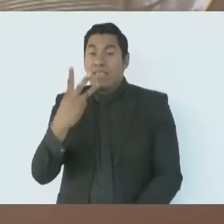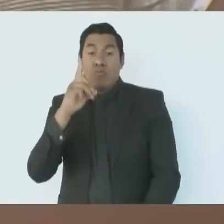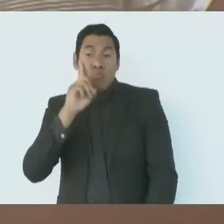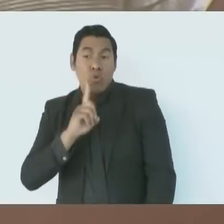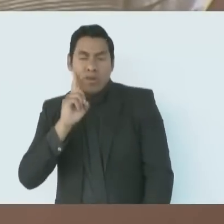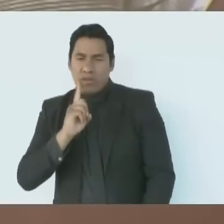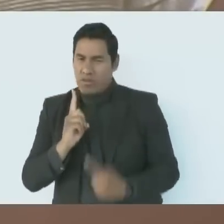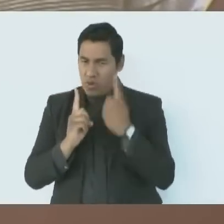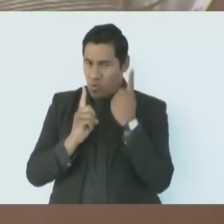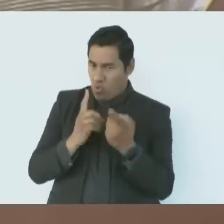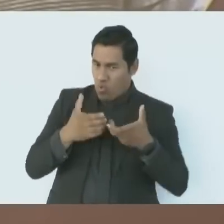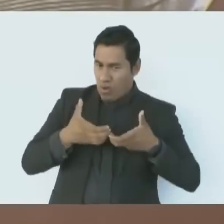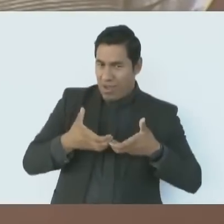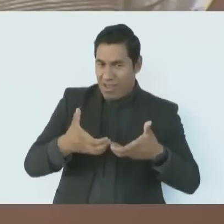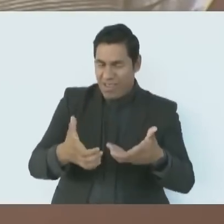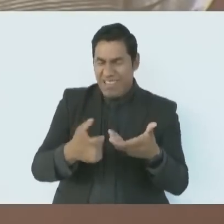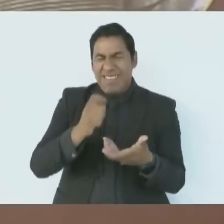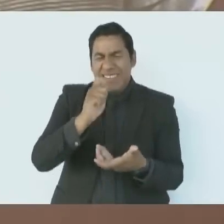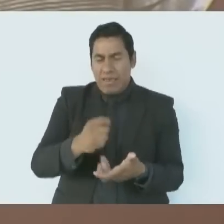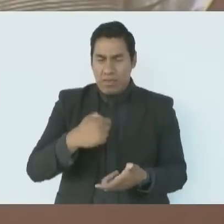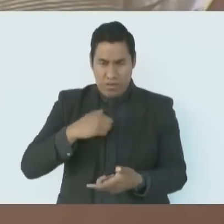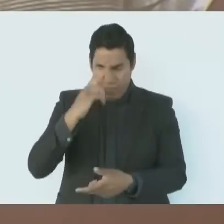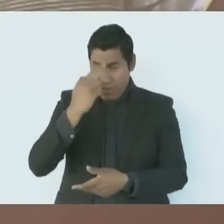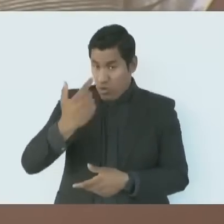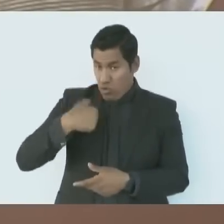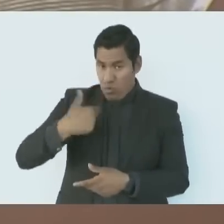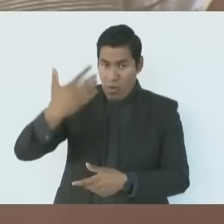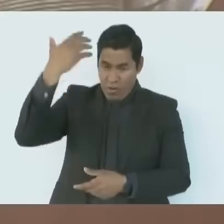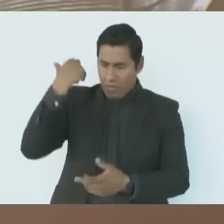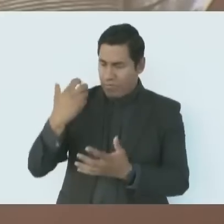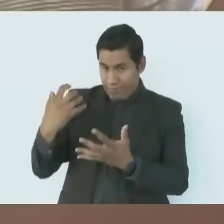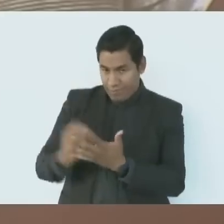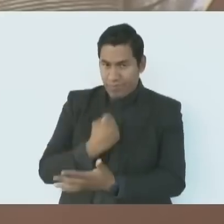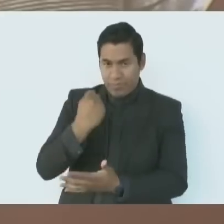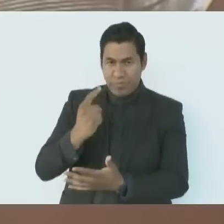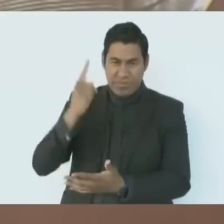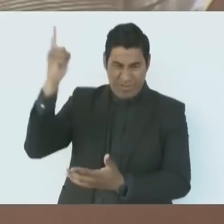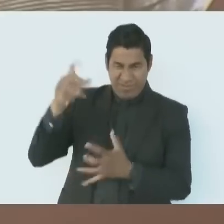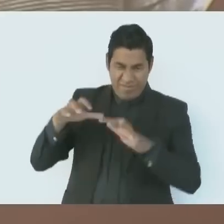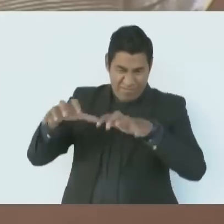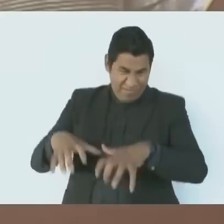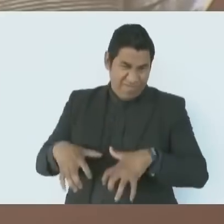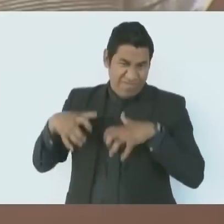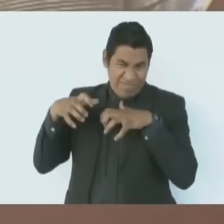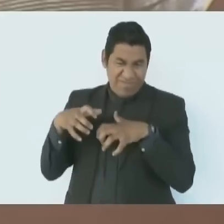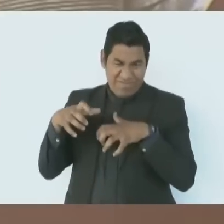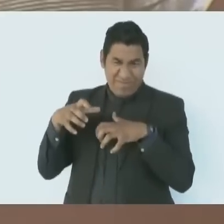porque cuando llegué al gobierno ahí en el Congreso de La Unión hice un discurso